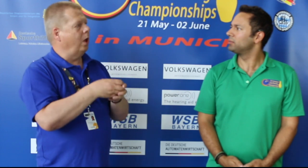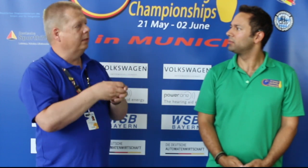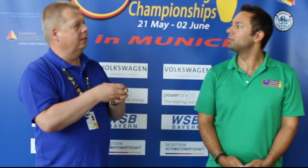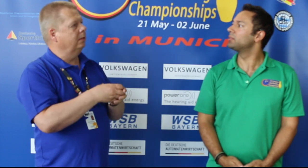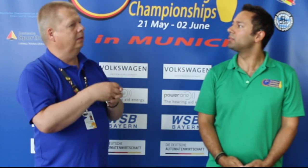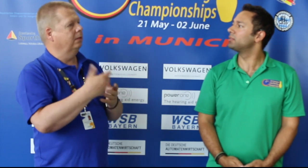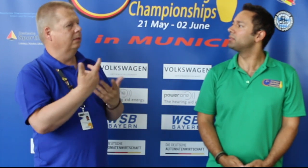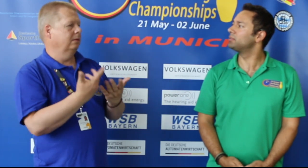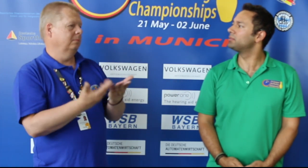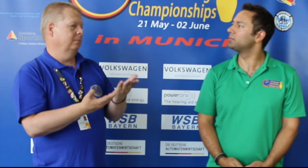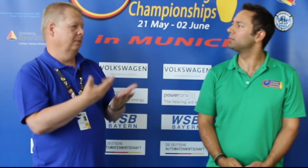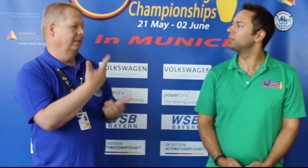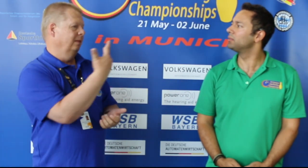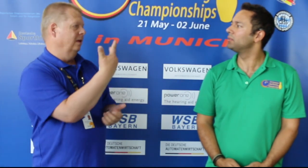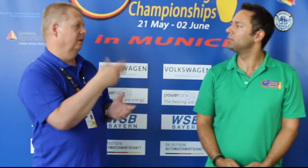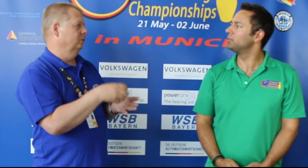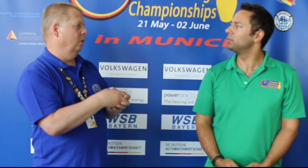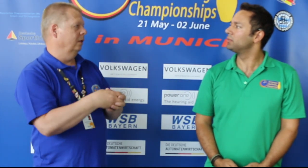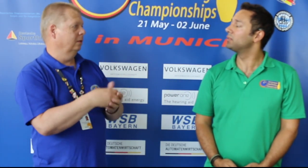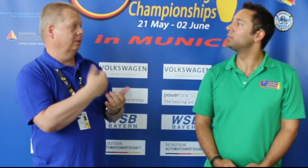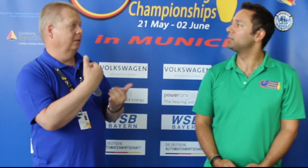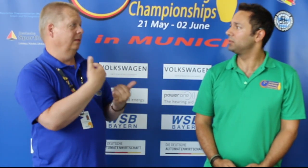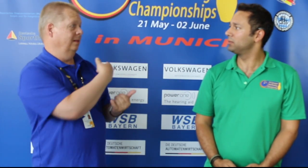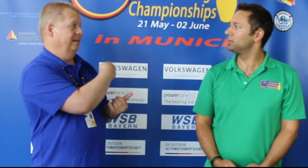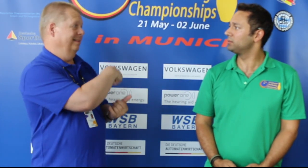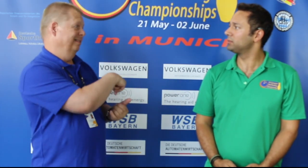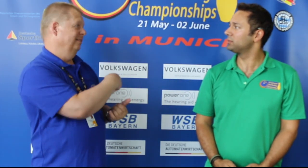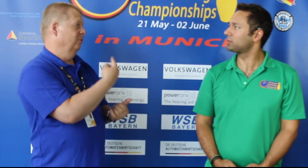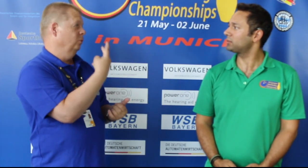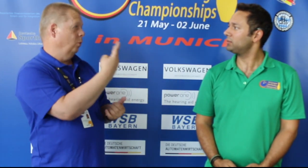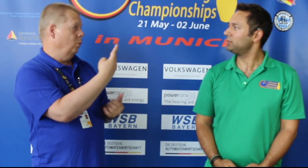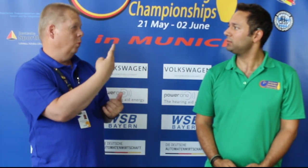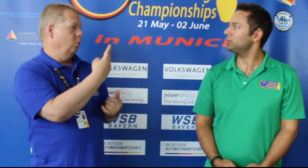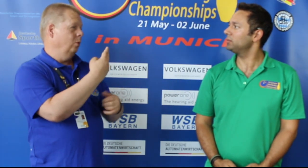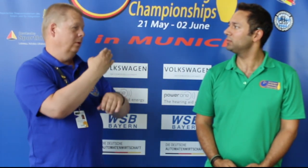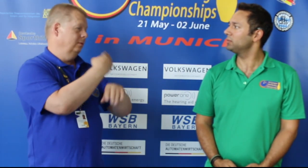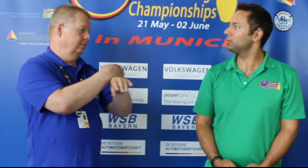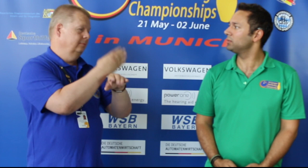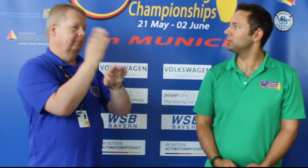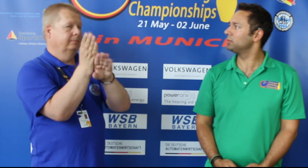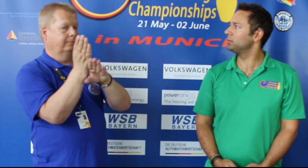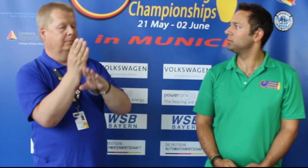Bei anderen Länder müssen wir 3 Gruppen am Tag verteilen. Hier in München wird der Tag in 2 Gruppen aufgeteilt.